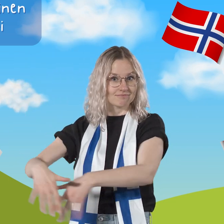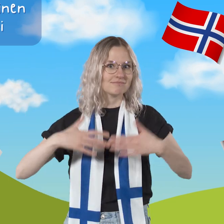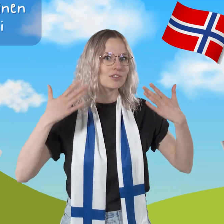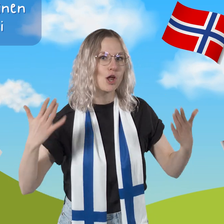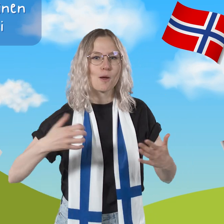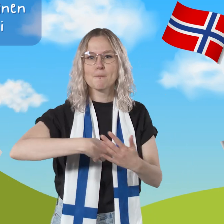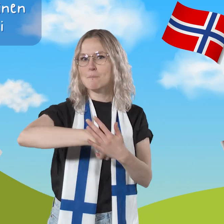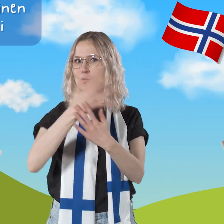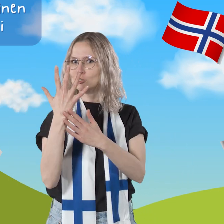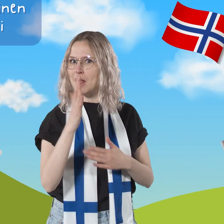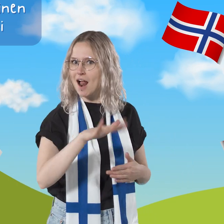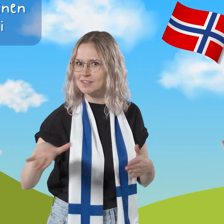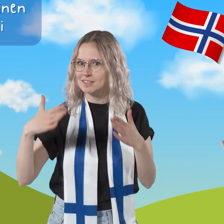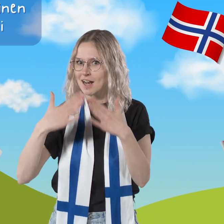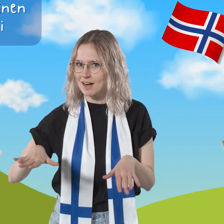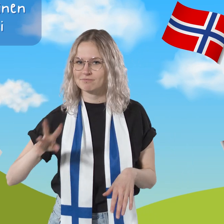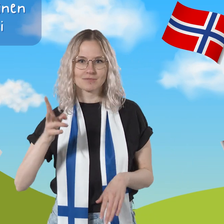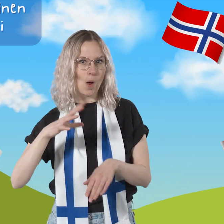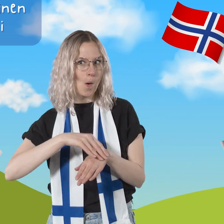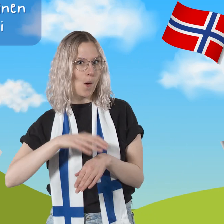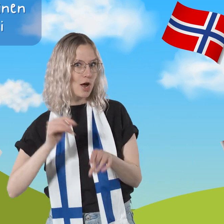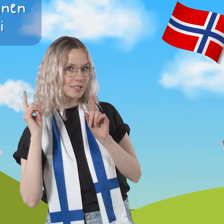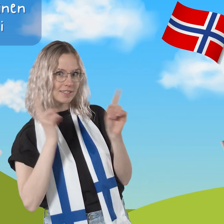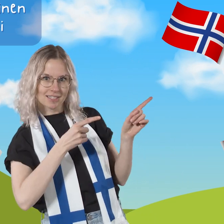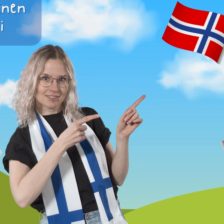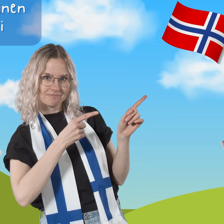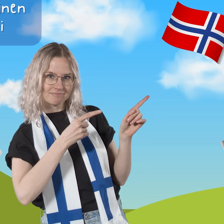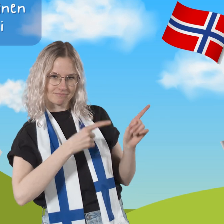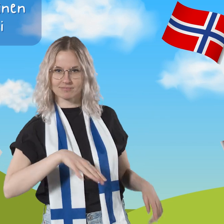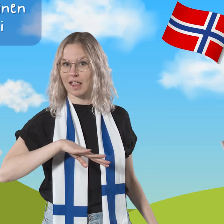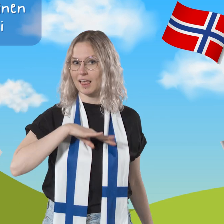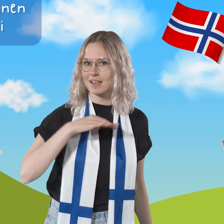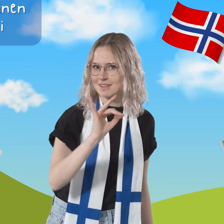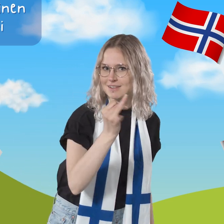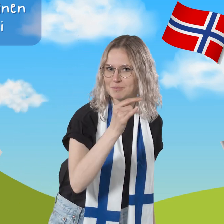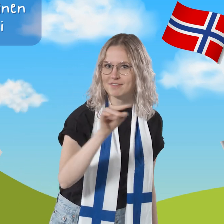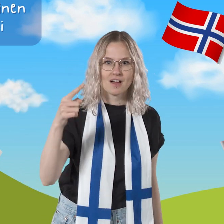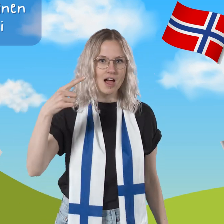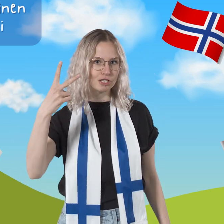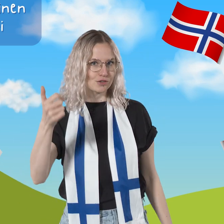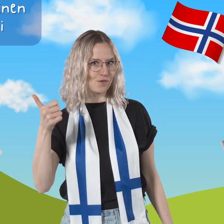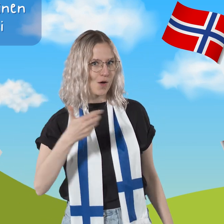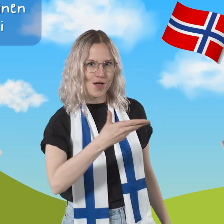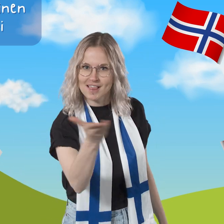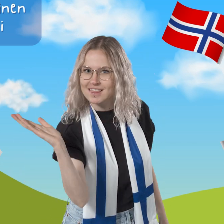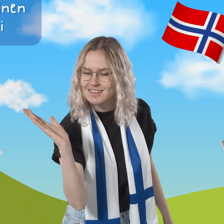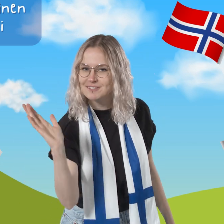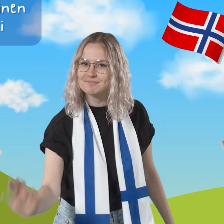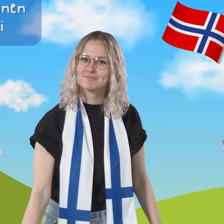Nyt olisi luvassa eläväistä menoa pohjoismaisella nuorisoleirillä Ruotsissa! Ikähaarukka 9−12 vuotta.